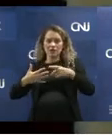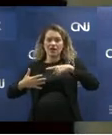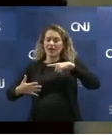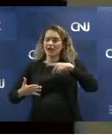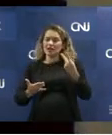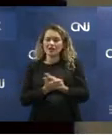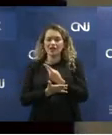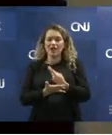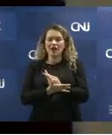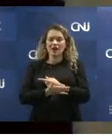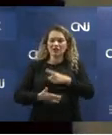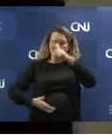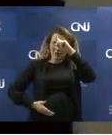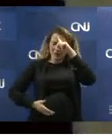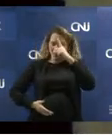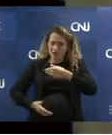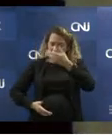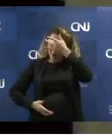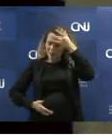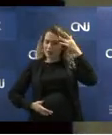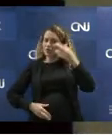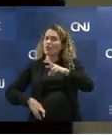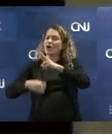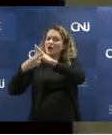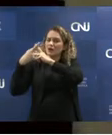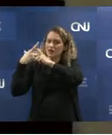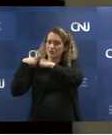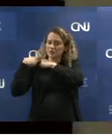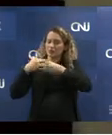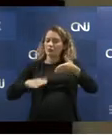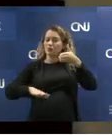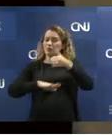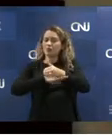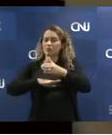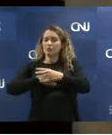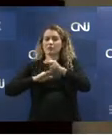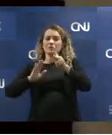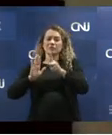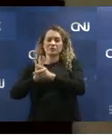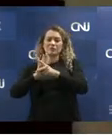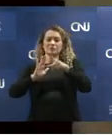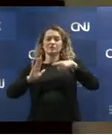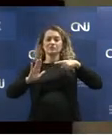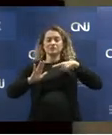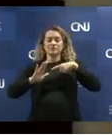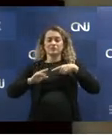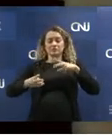Imputar ao acusado a responsabilidade pelo atual estado do sistema penitenciário brasileiro.